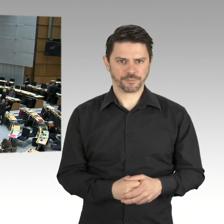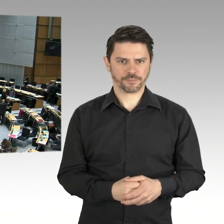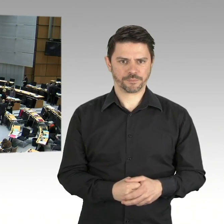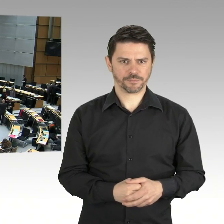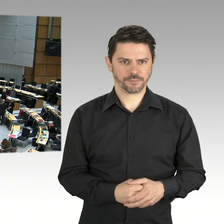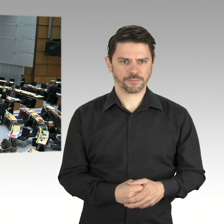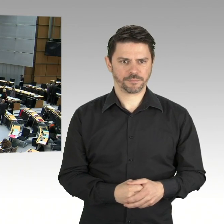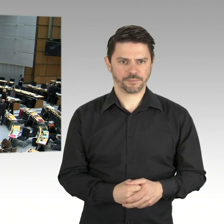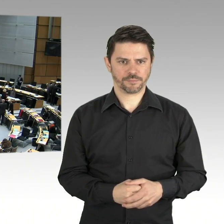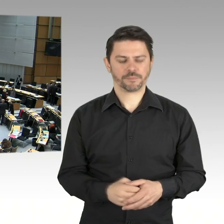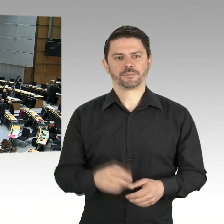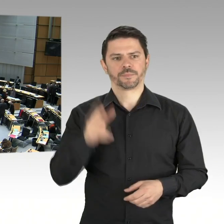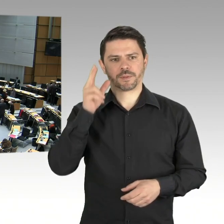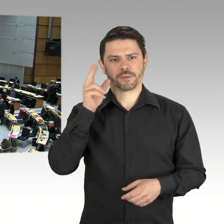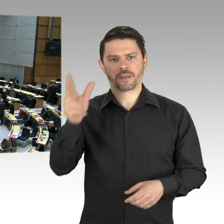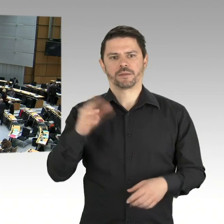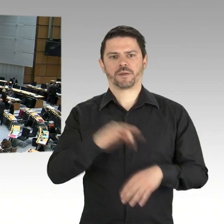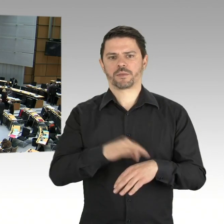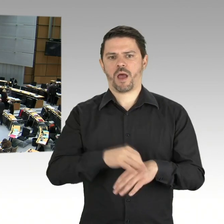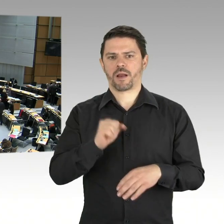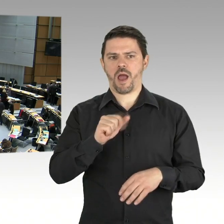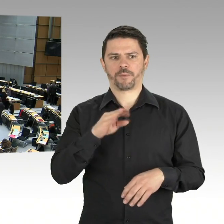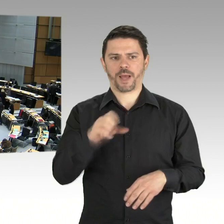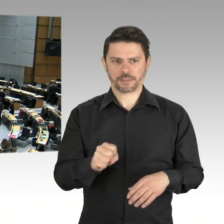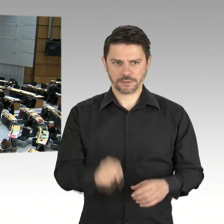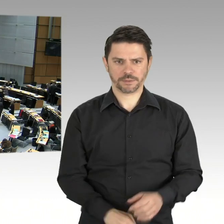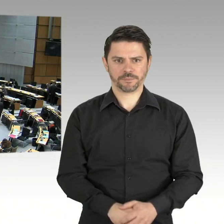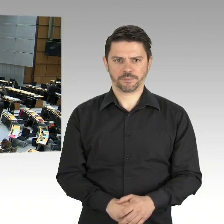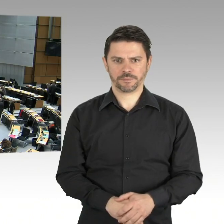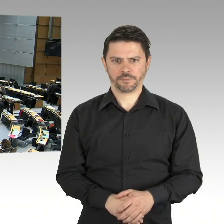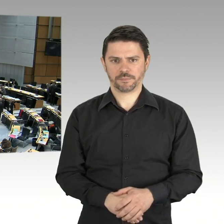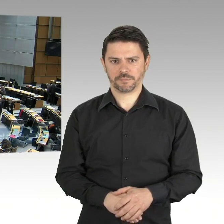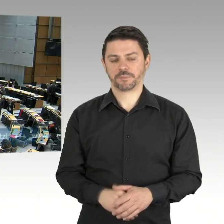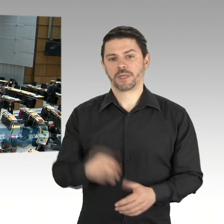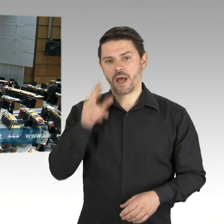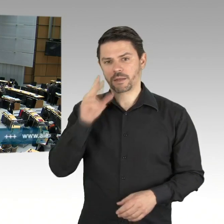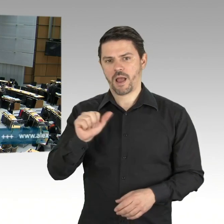Herr Hanno Bachmann. Frau Sabine Bangert. Frau Franziska Becker.